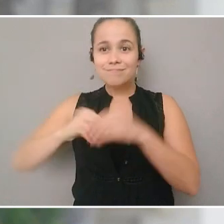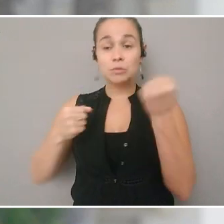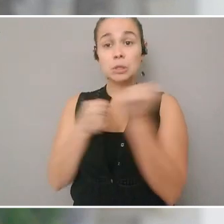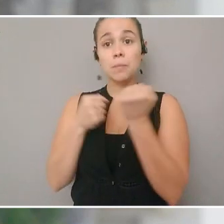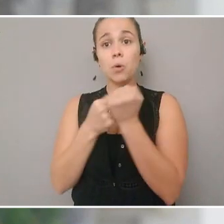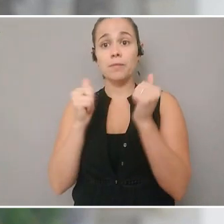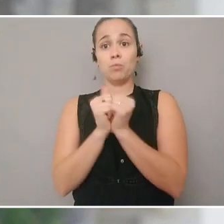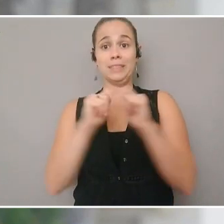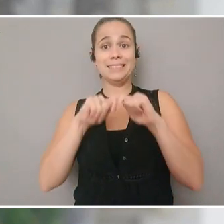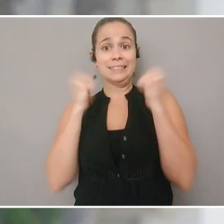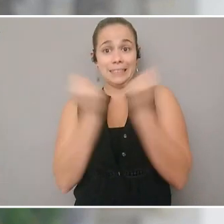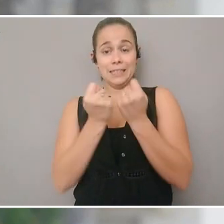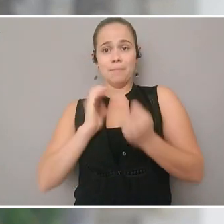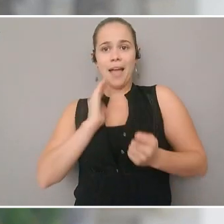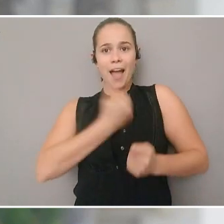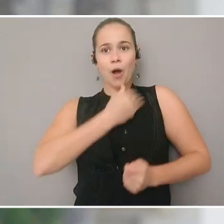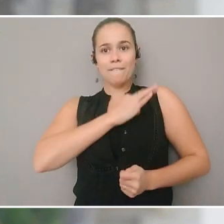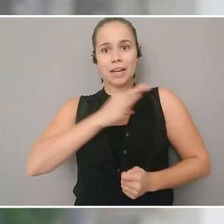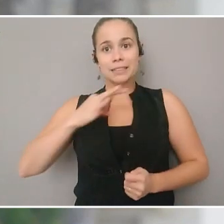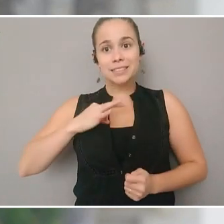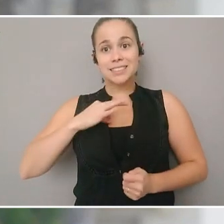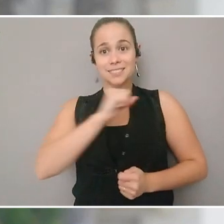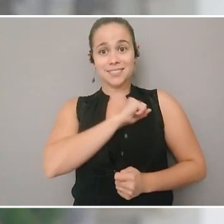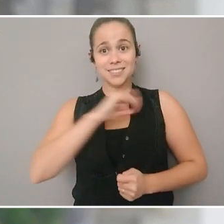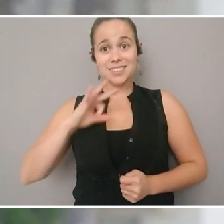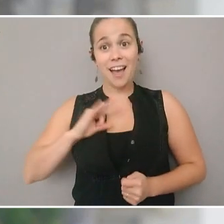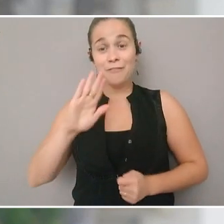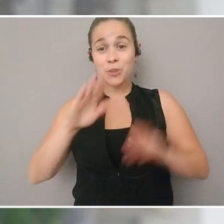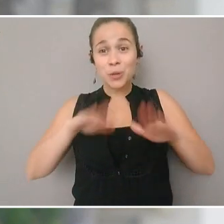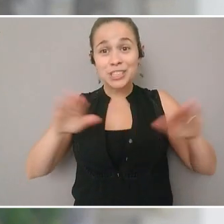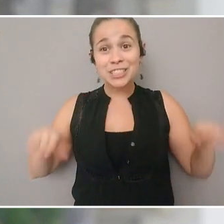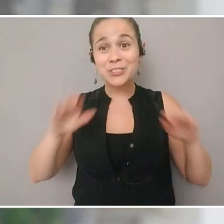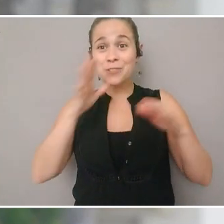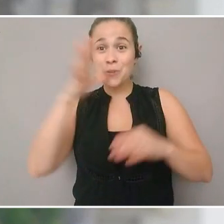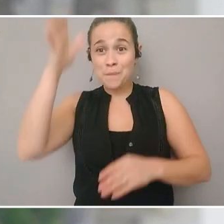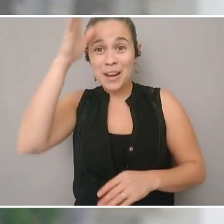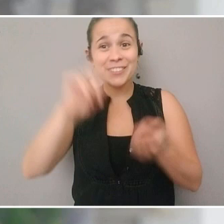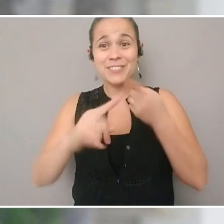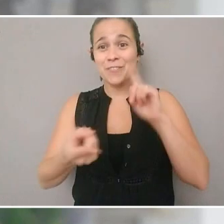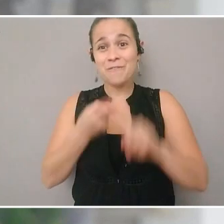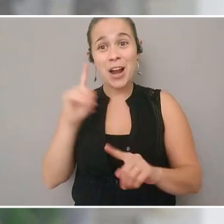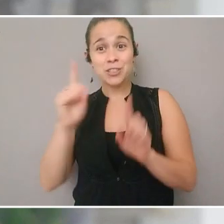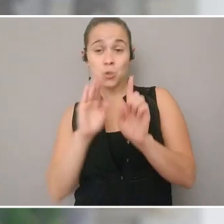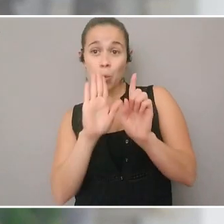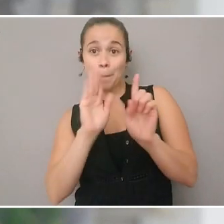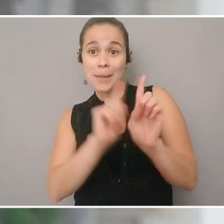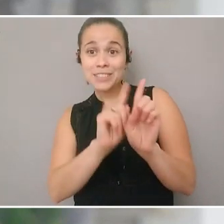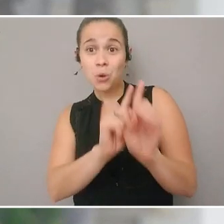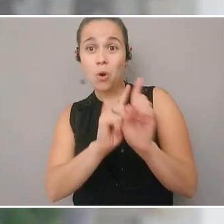facultad, personal, sus hijos, sus padres,